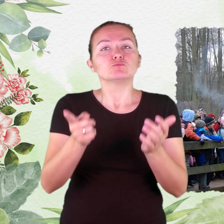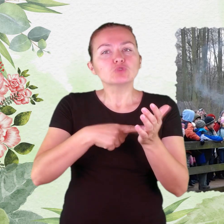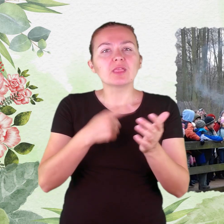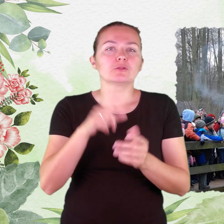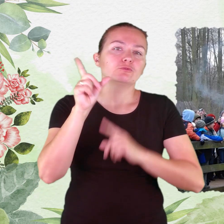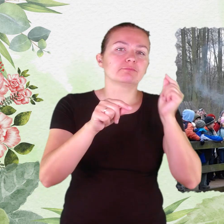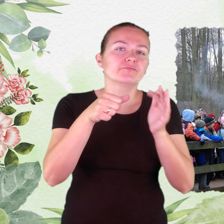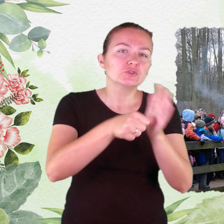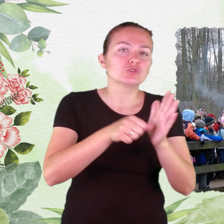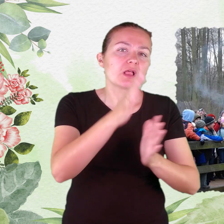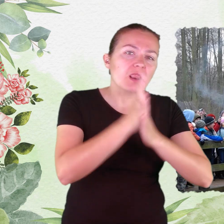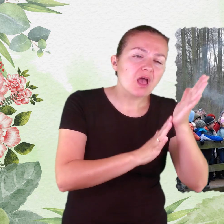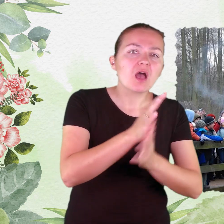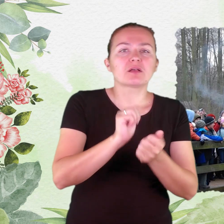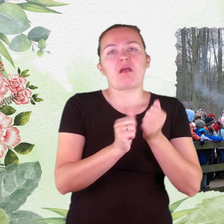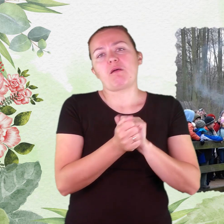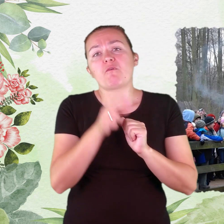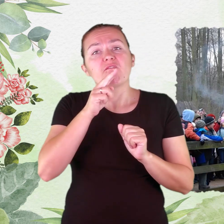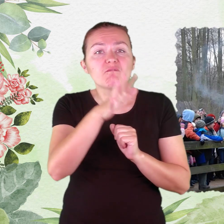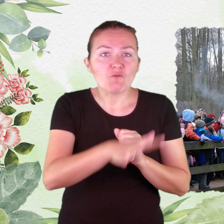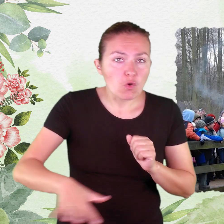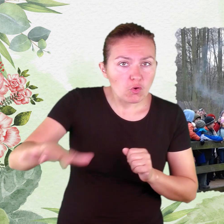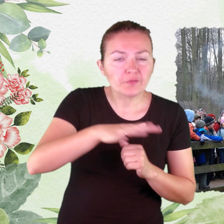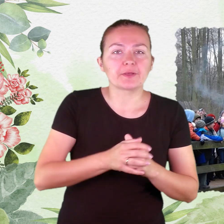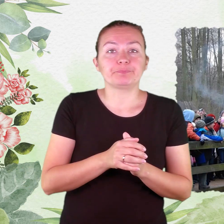Często są też wycieczki do lasu lub nad wodę.